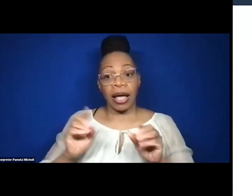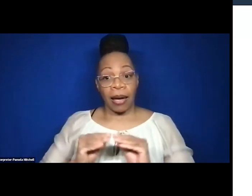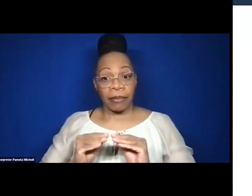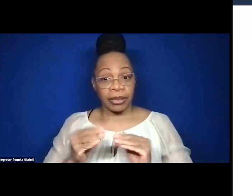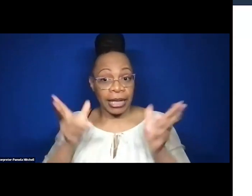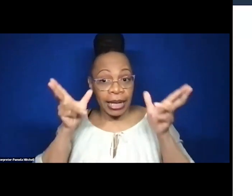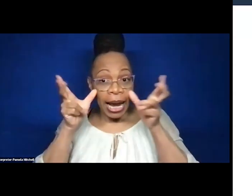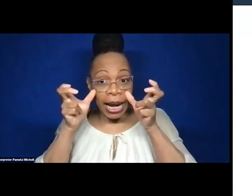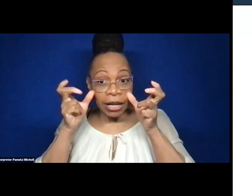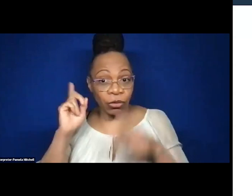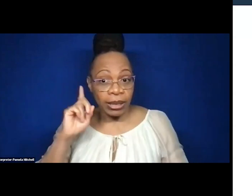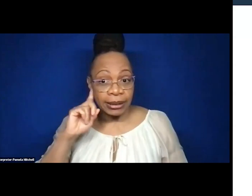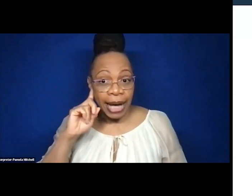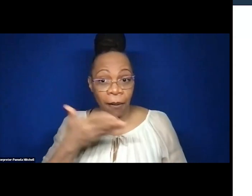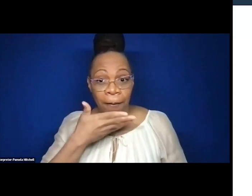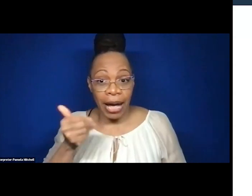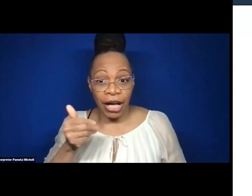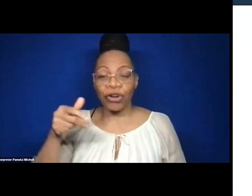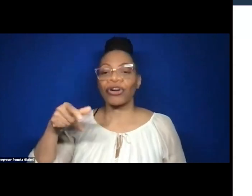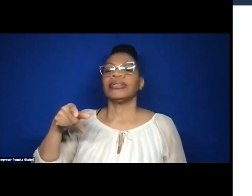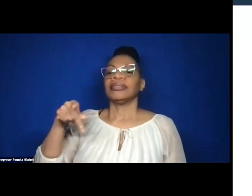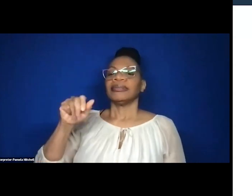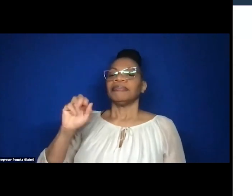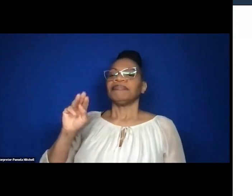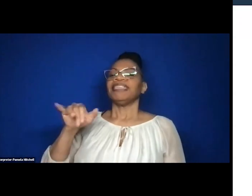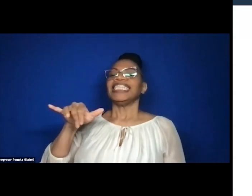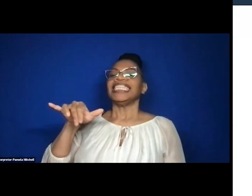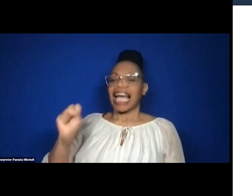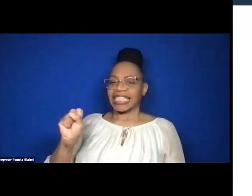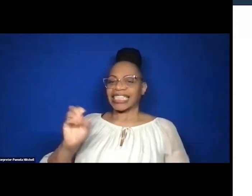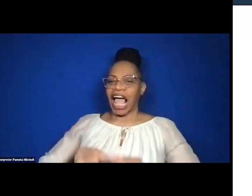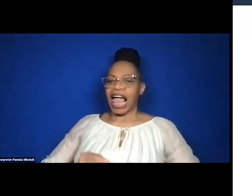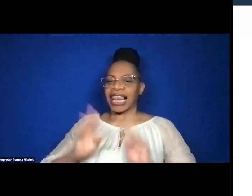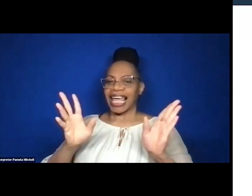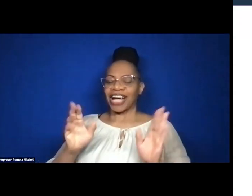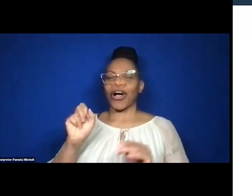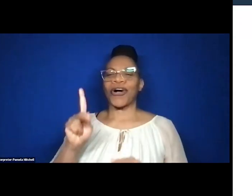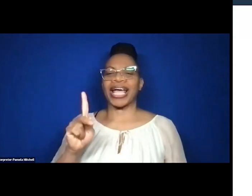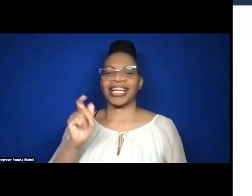¿Estoy sonando mucho mejor? - Sí, mucho más claro. [Jarita] Los quité.